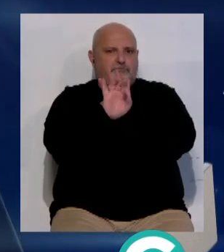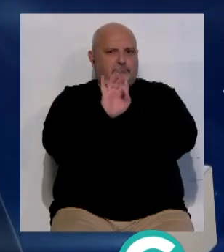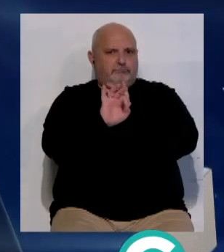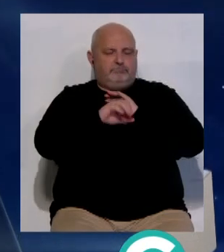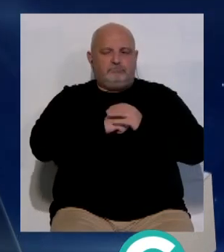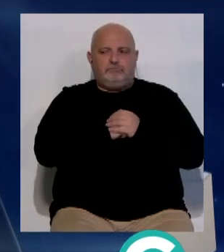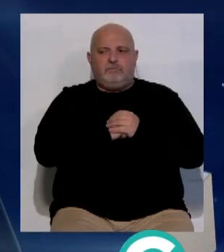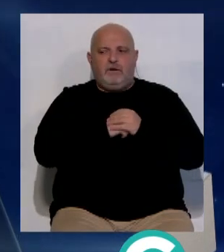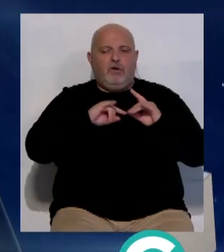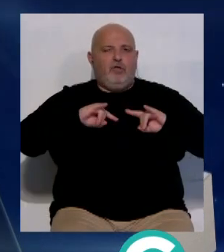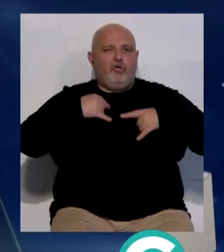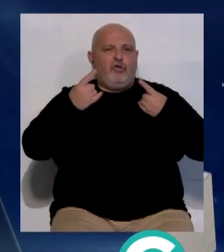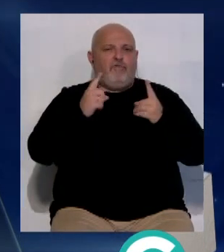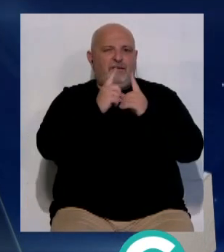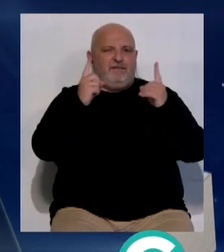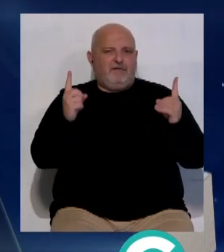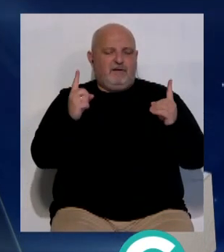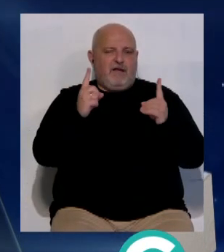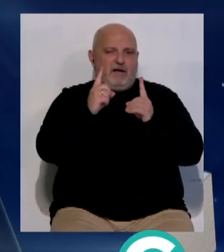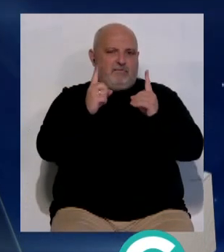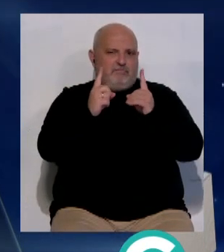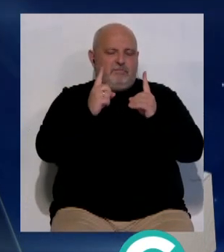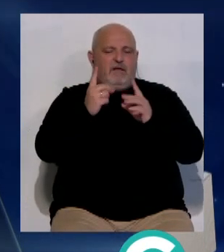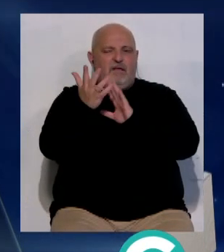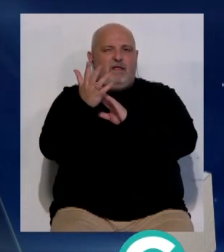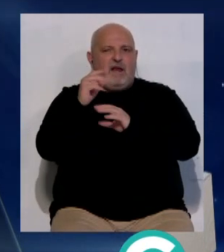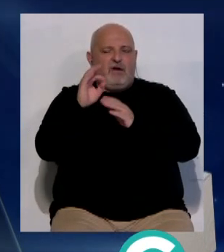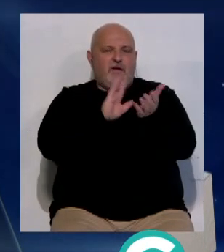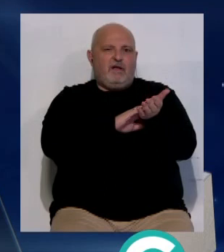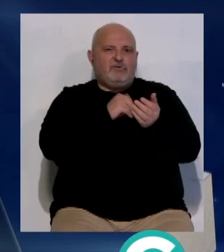defensa doble pivote para Rubén Alcaraz y al en la derecha Alejo la izquierda sobrino arriba